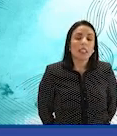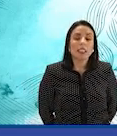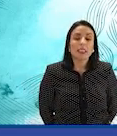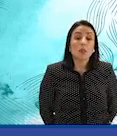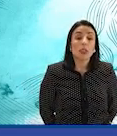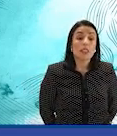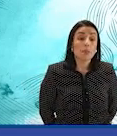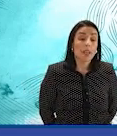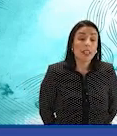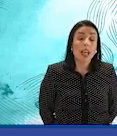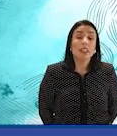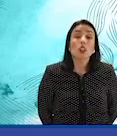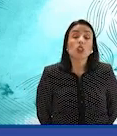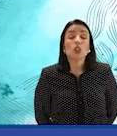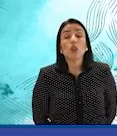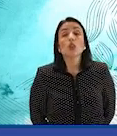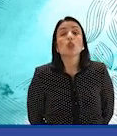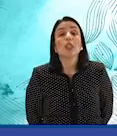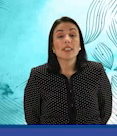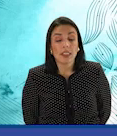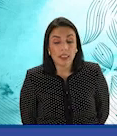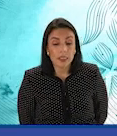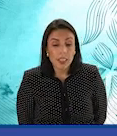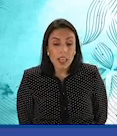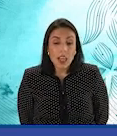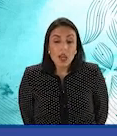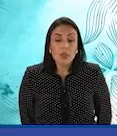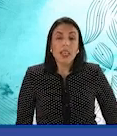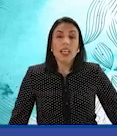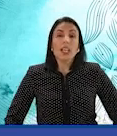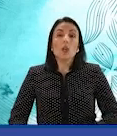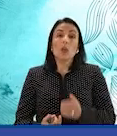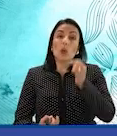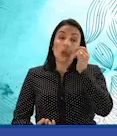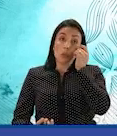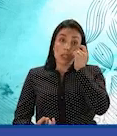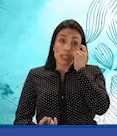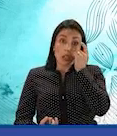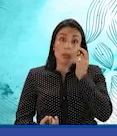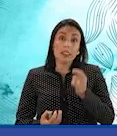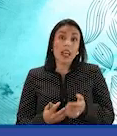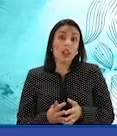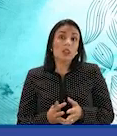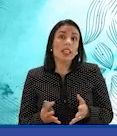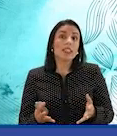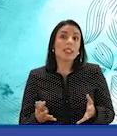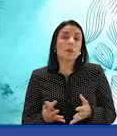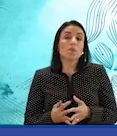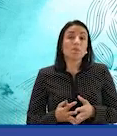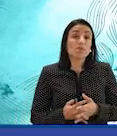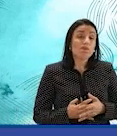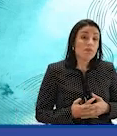municipalidades nos solicitan. Como como les he comentado,